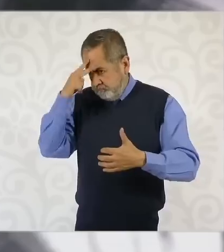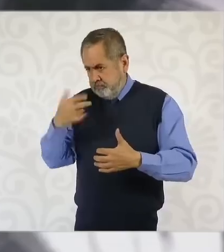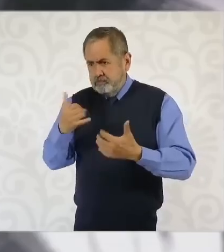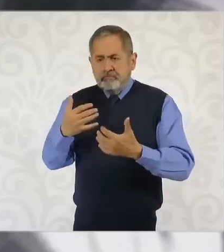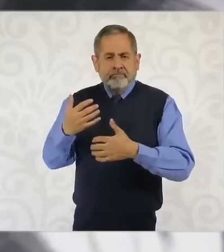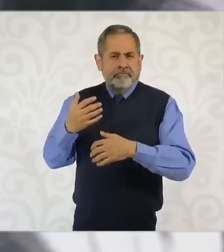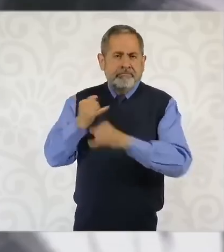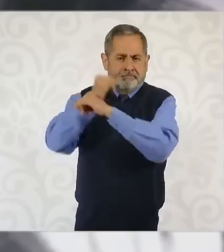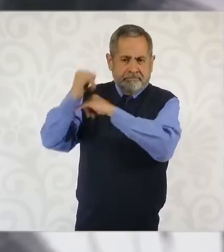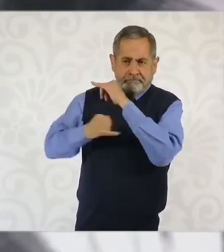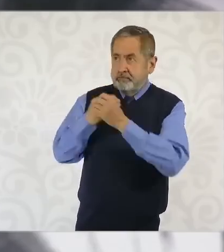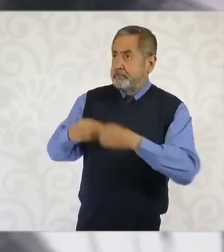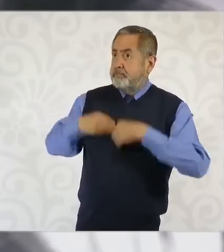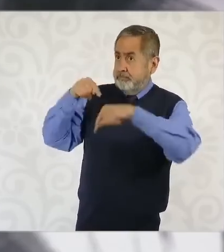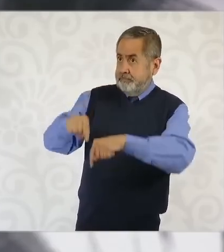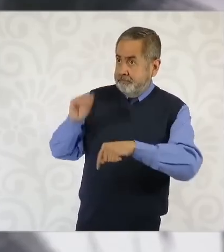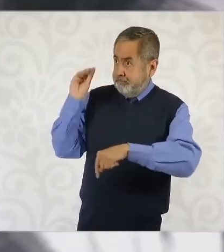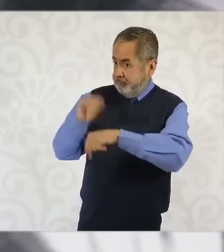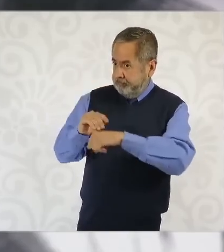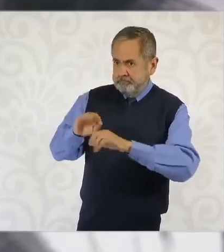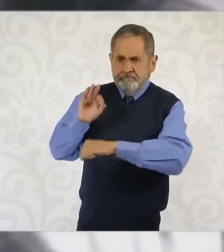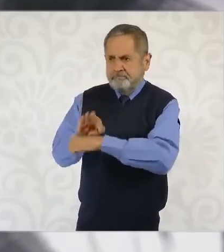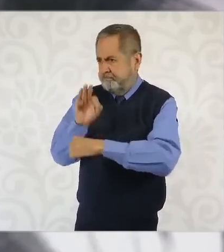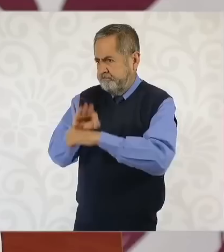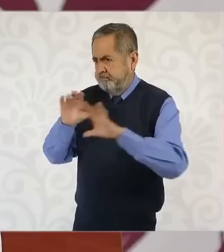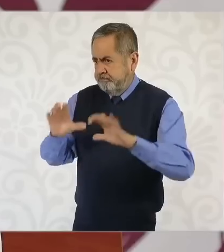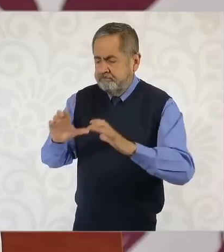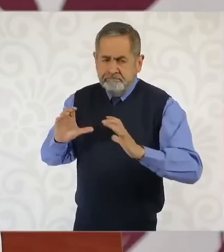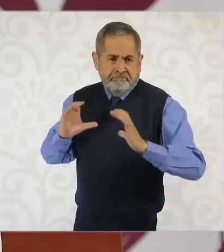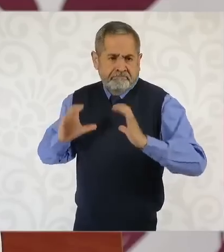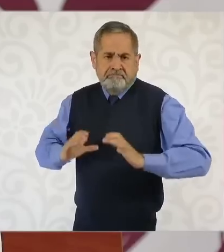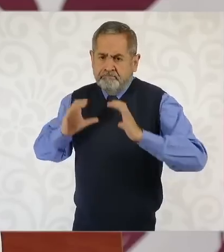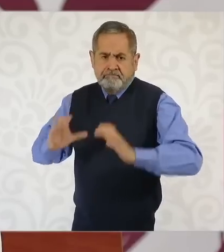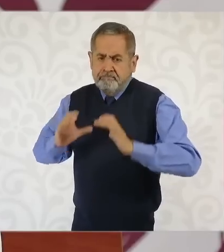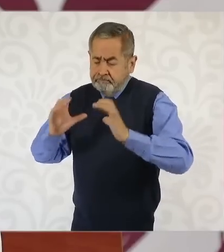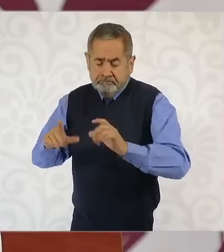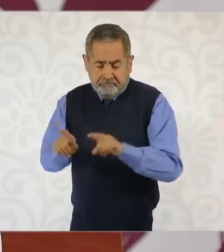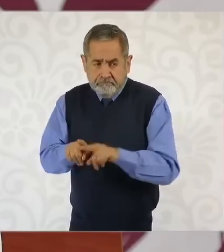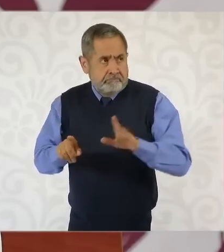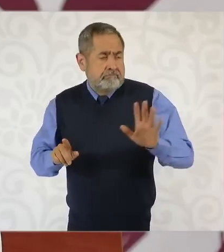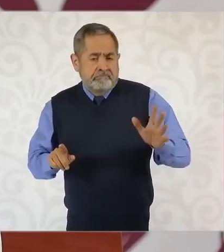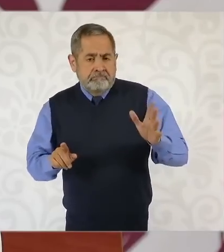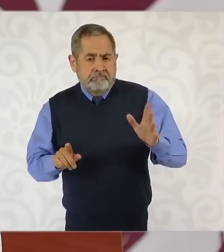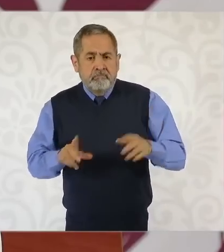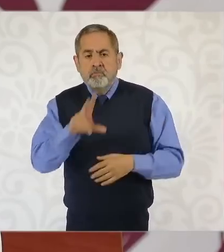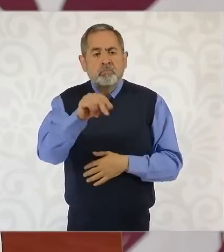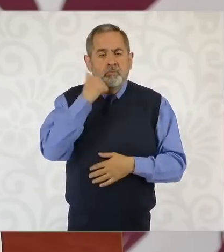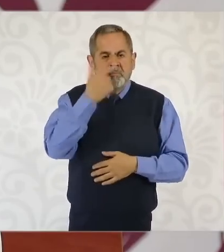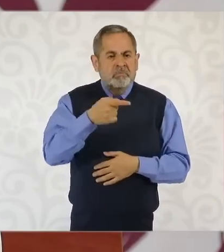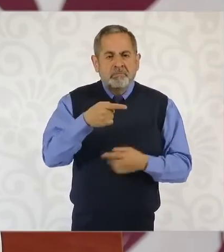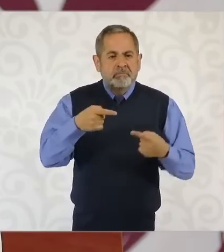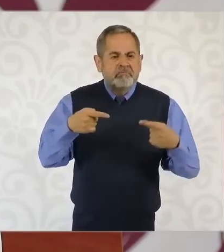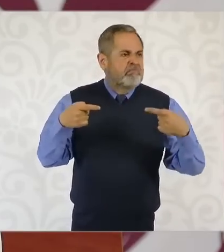México y para proteger a nuestro pueblo y no queremos entrar a una guerra comercial nadie